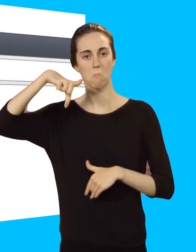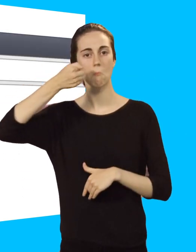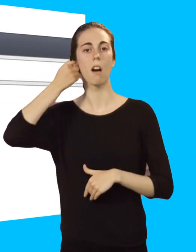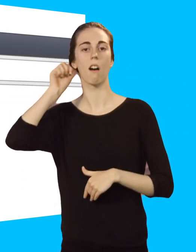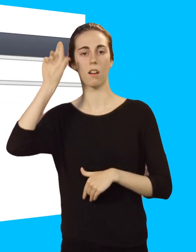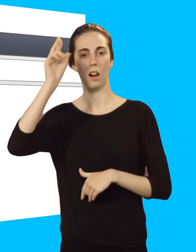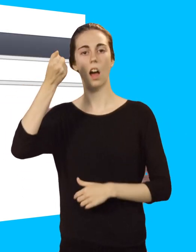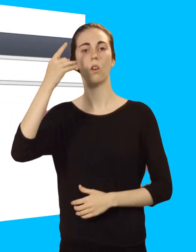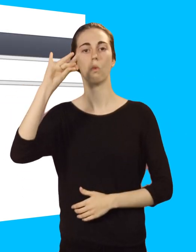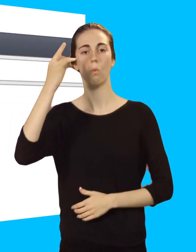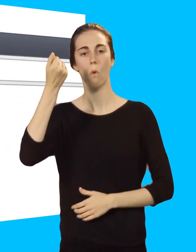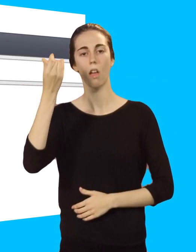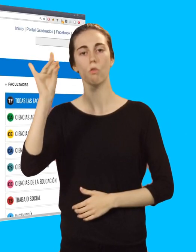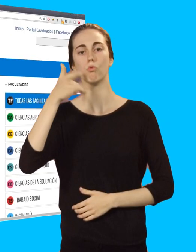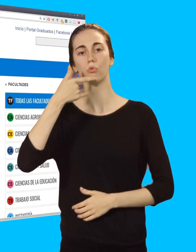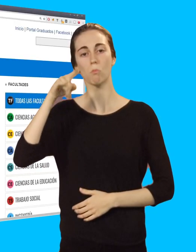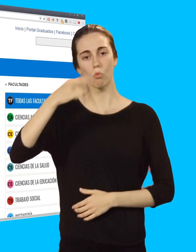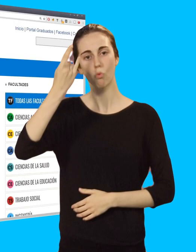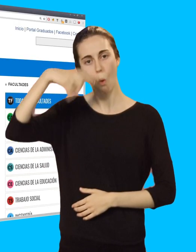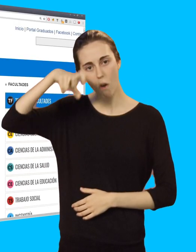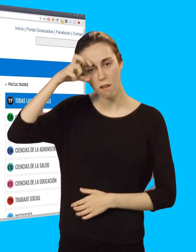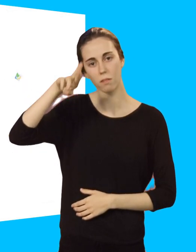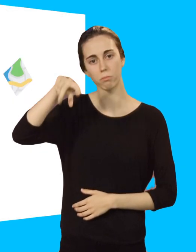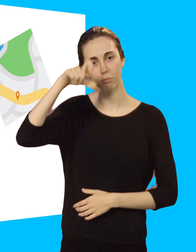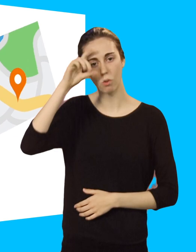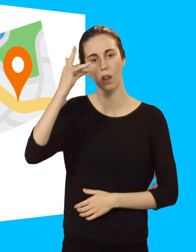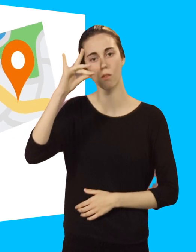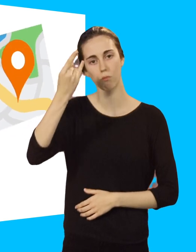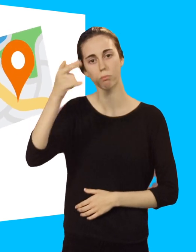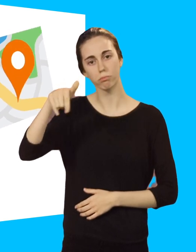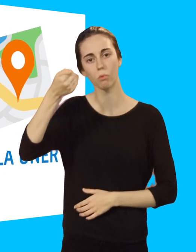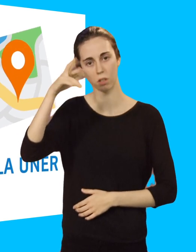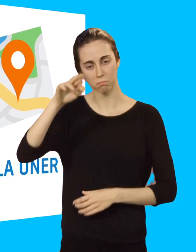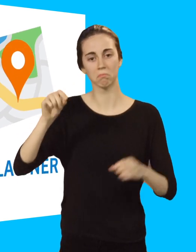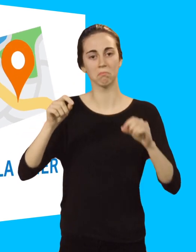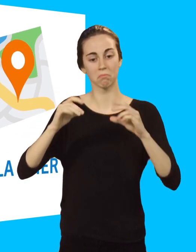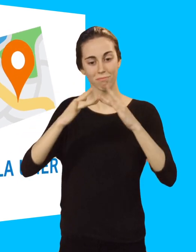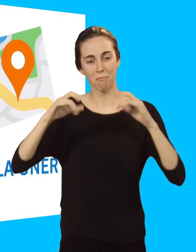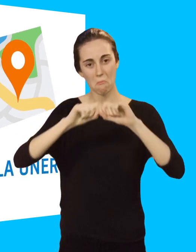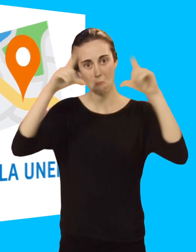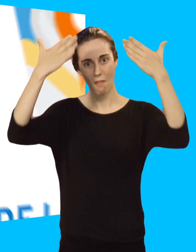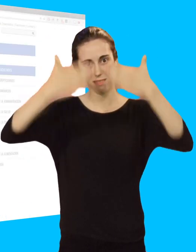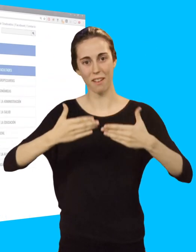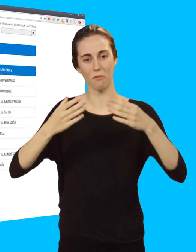Mapagraduados.uner.edu.ar es una plataforma que reúne a los egresados de las 9 facultades de nuestra Universidad.